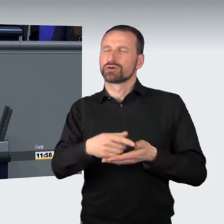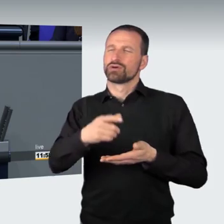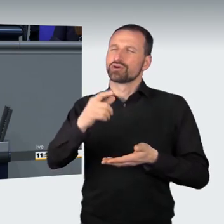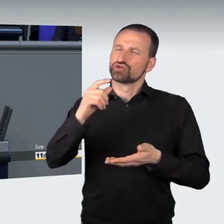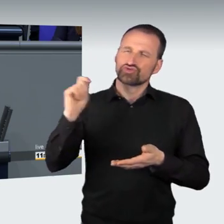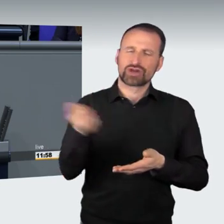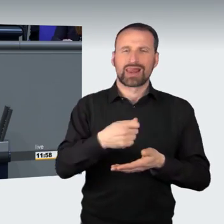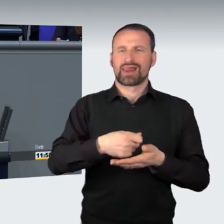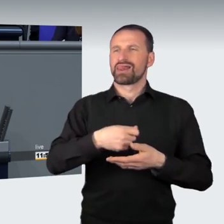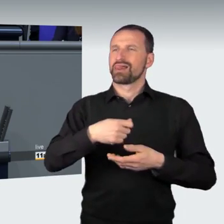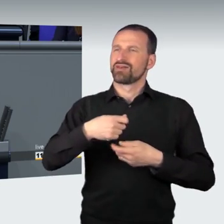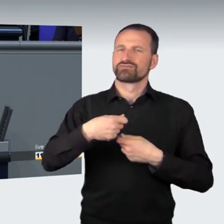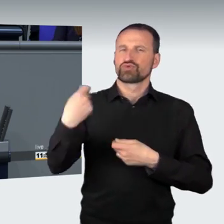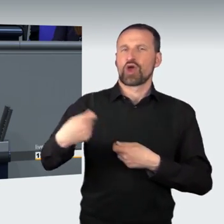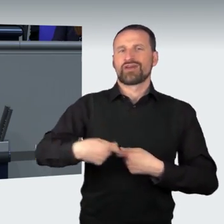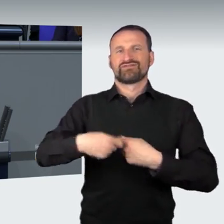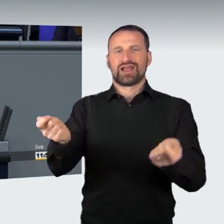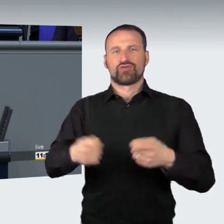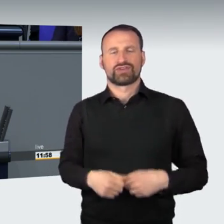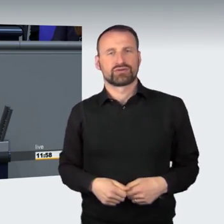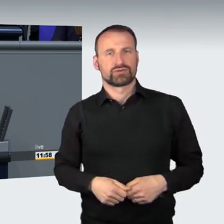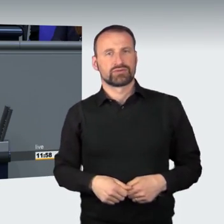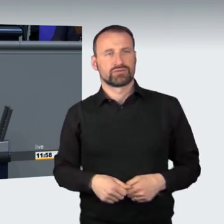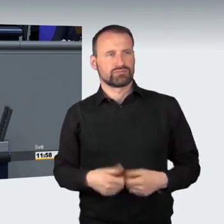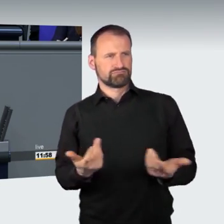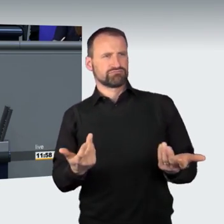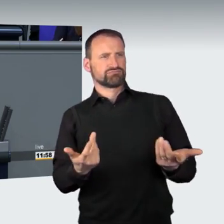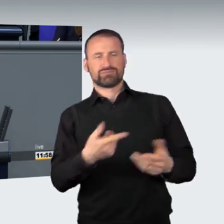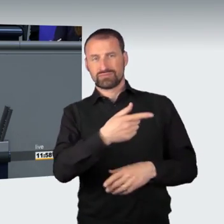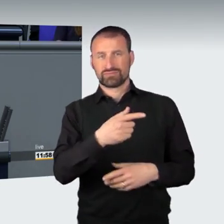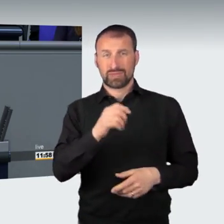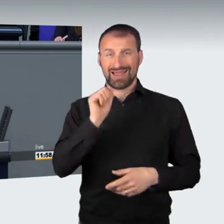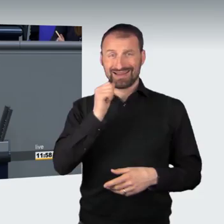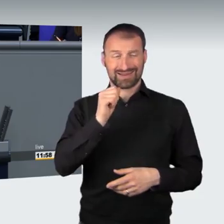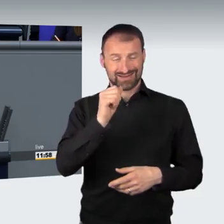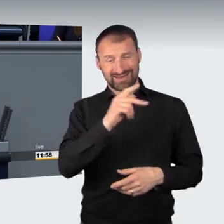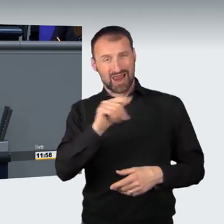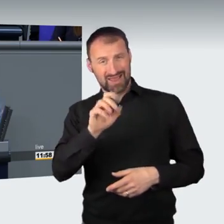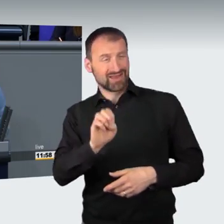Kalle offenbar mehr Geld bekommen. Trotzdem musste Kalle diese Wohnung verlassen. Ich finde, das sind Verhältnisse,